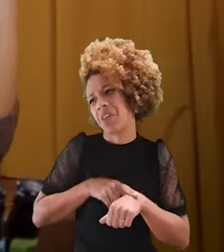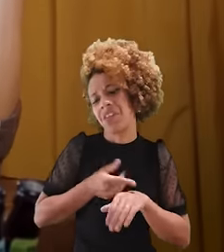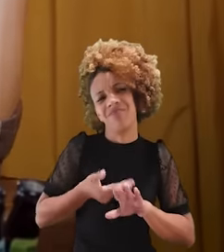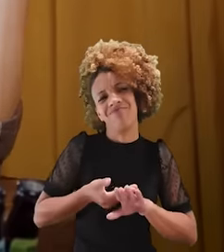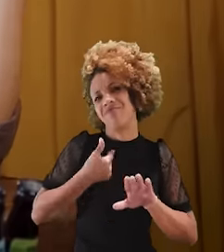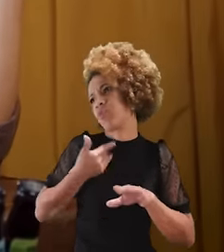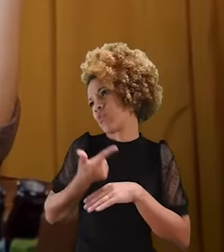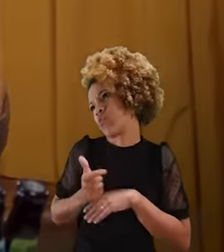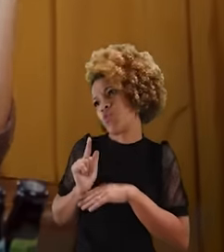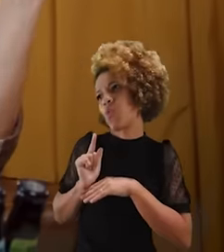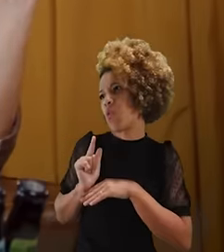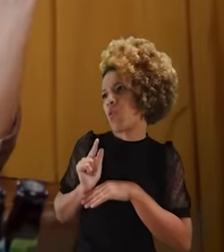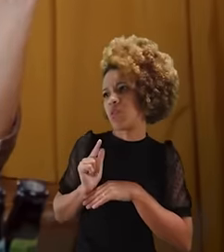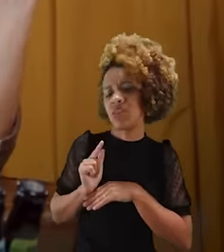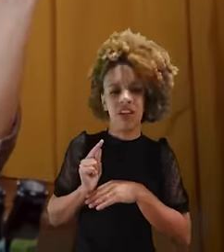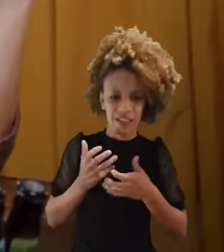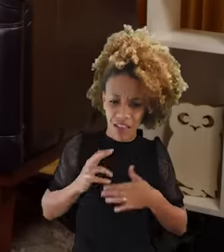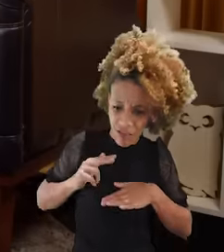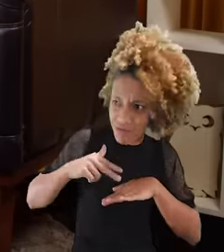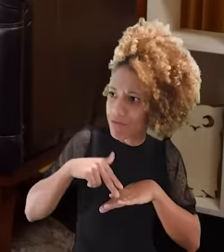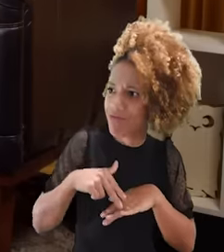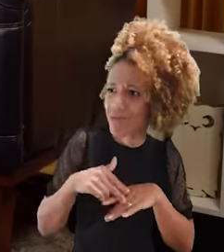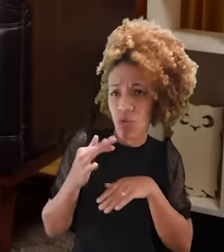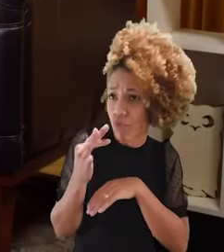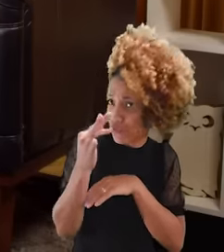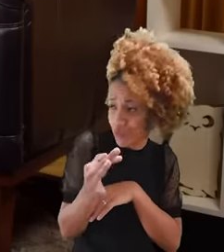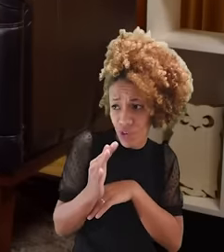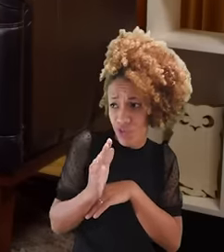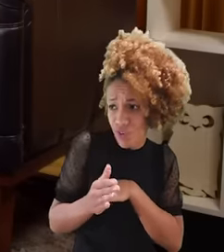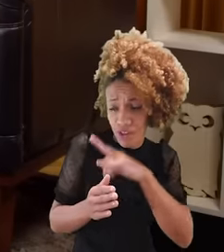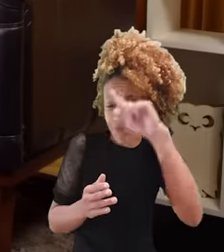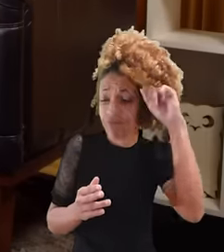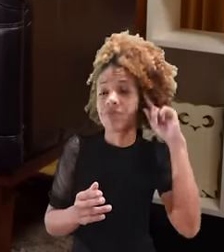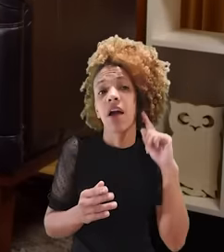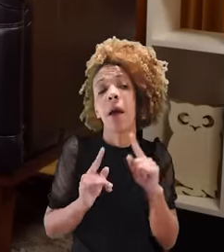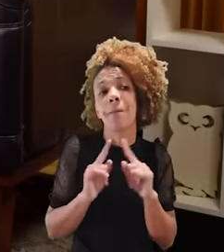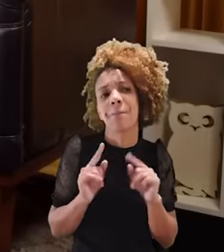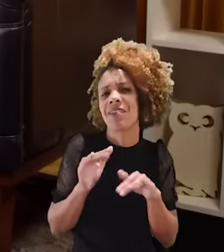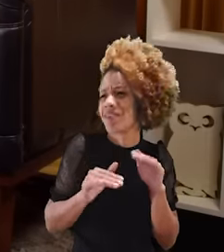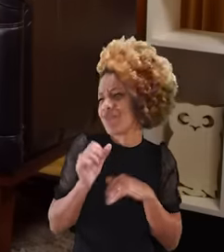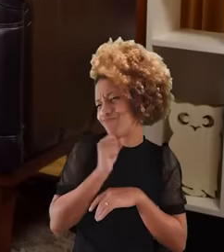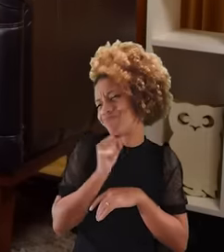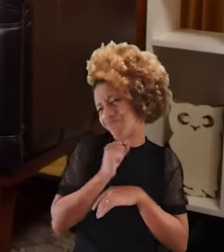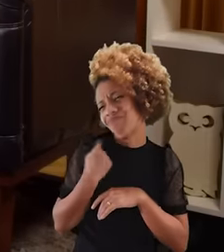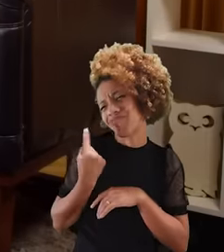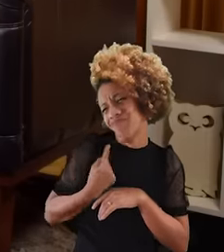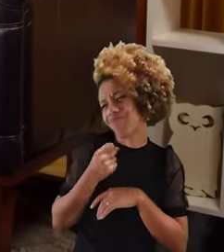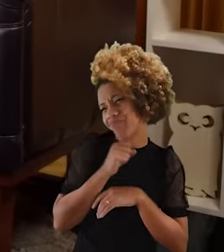de quro jeito de governar isso tudo já já é a gente tá a gente é meio velho já isso a gente